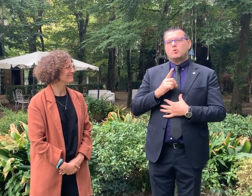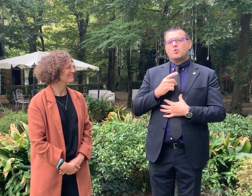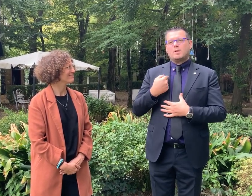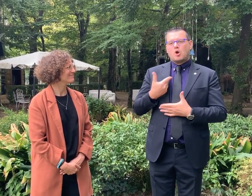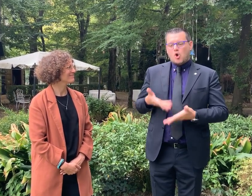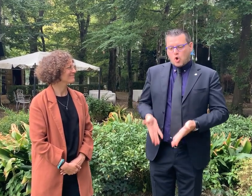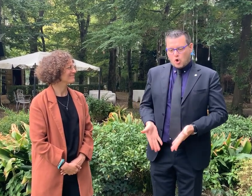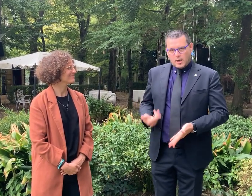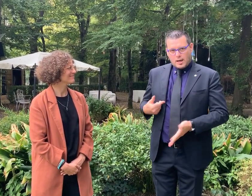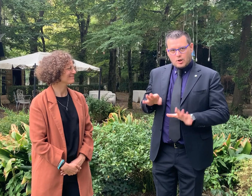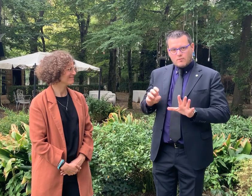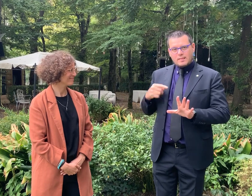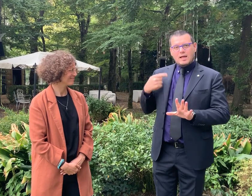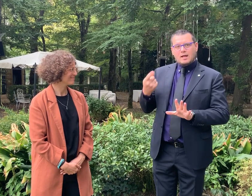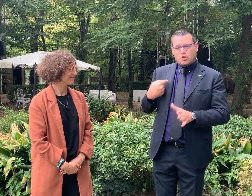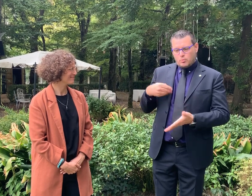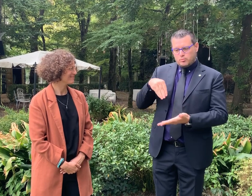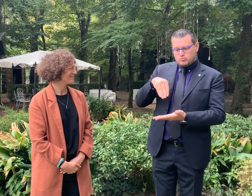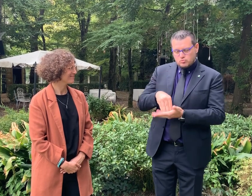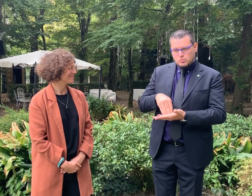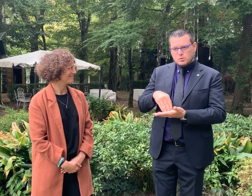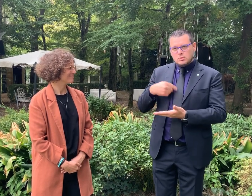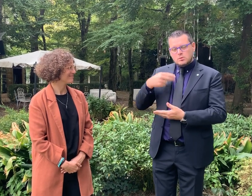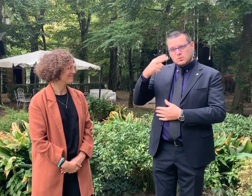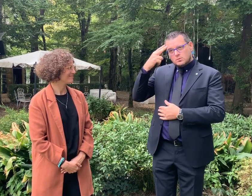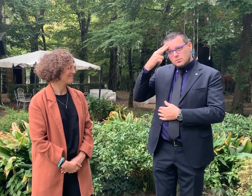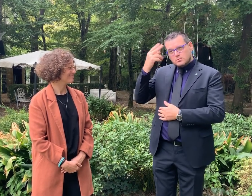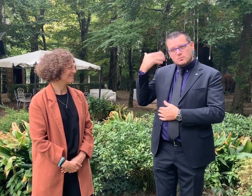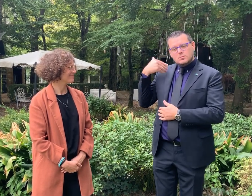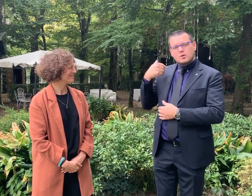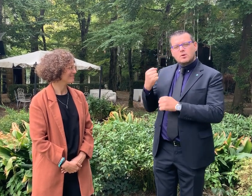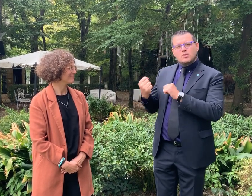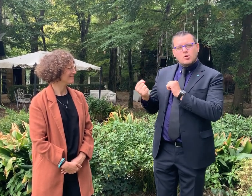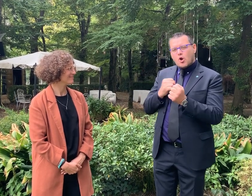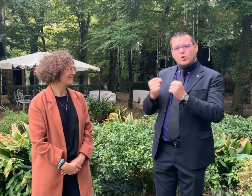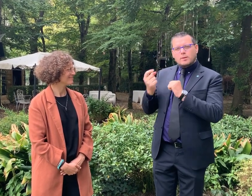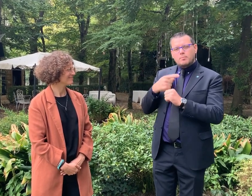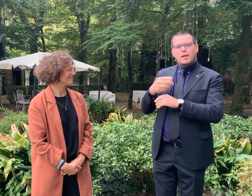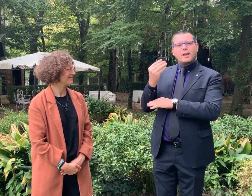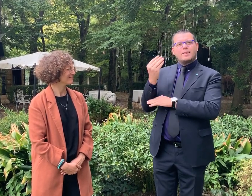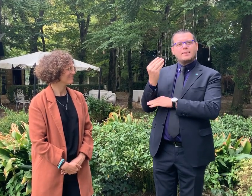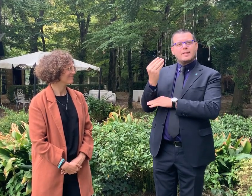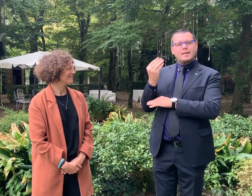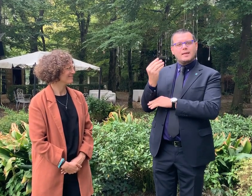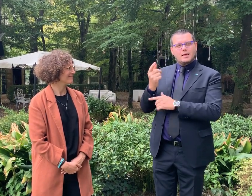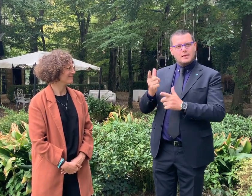E dopo 90 anni, trovarmi qui mi ha fatto ricordare della lotta per l’ENS che